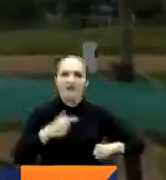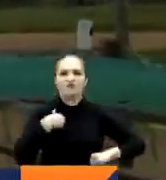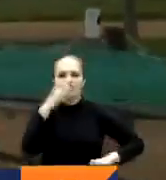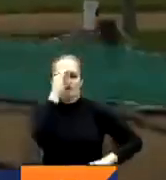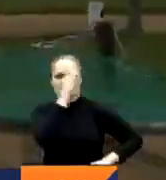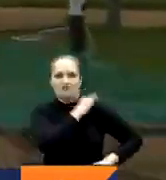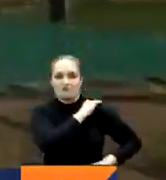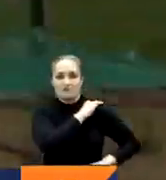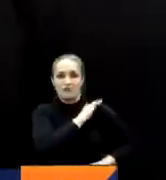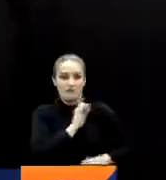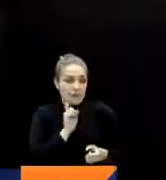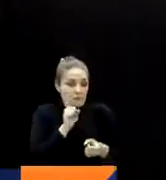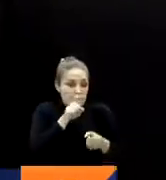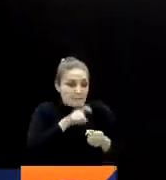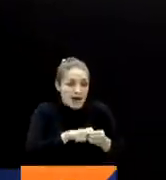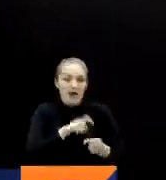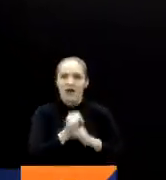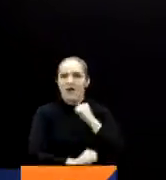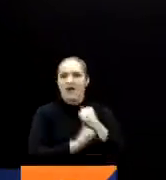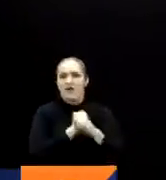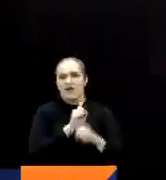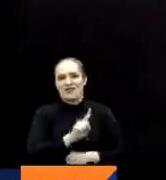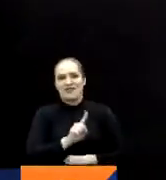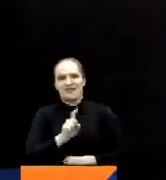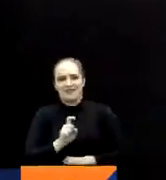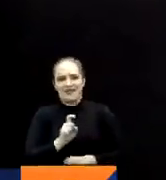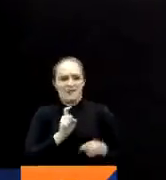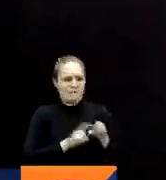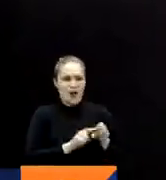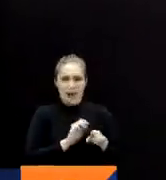ESTAR, AFECTA PSICOLóGICAMENTE, PERO PARA